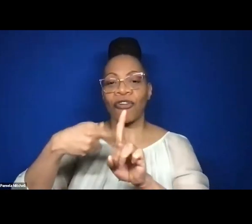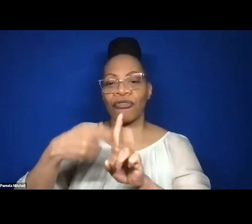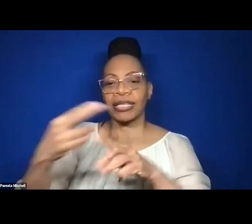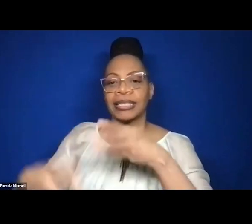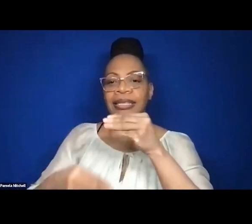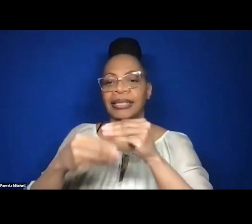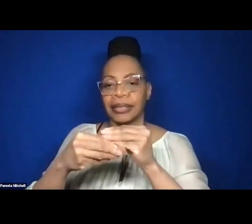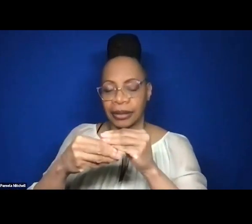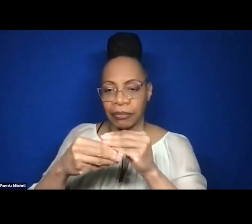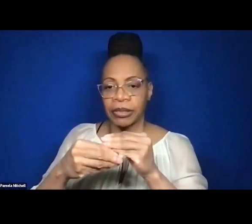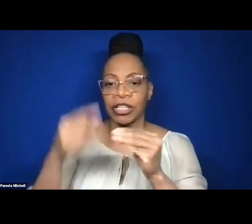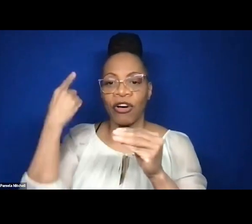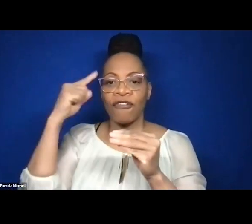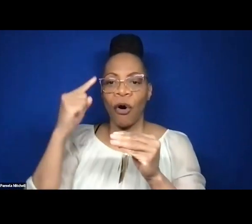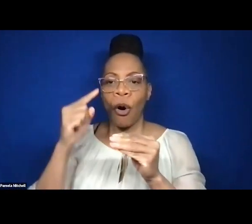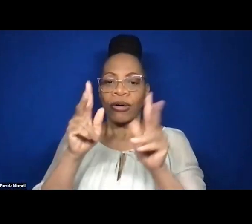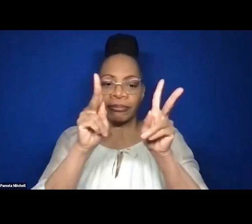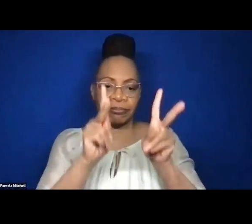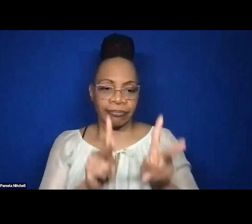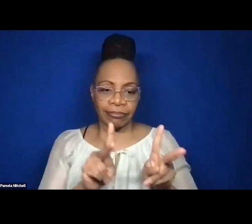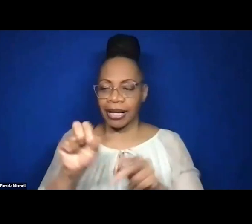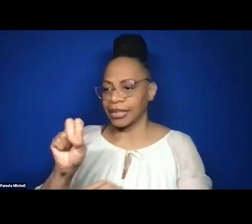y beneficiarios de SSI que estén relacionados